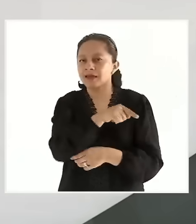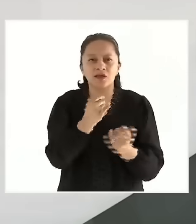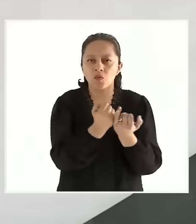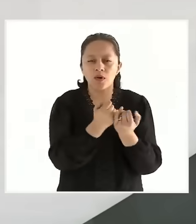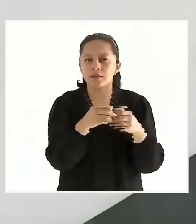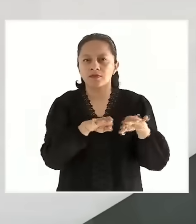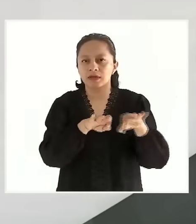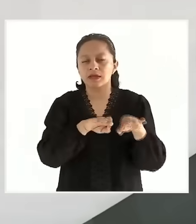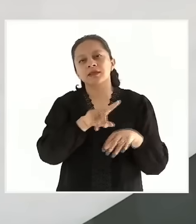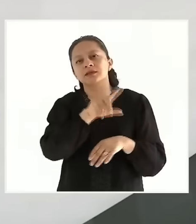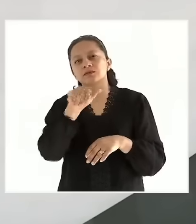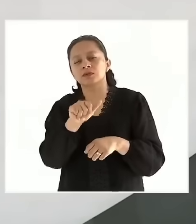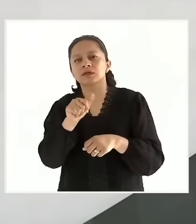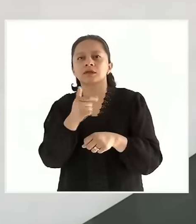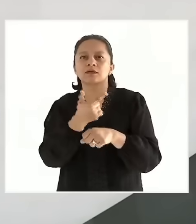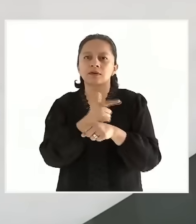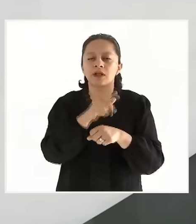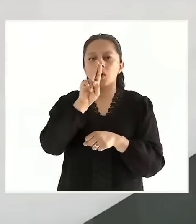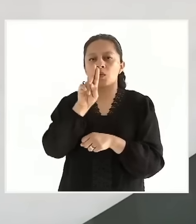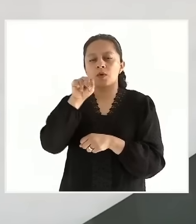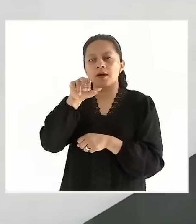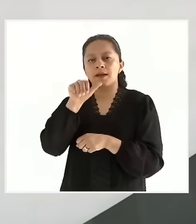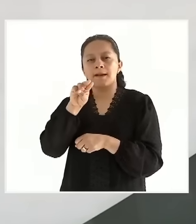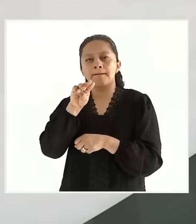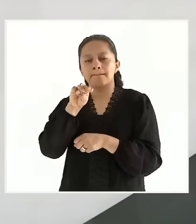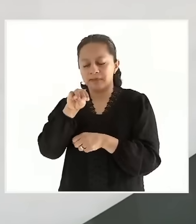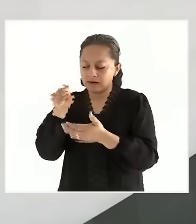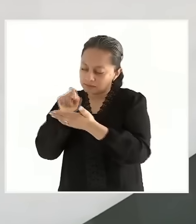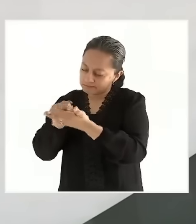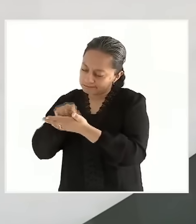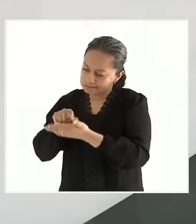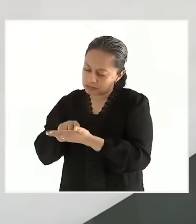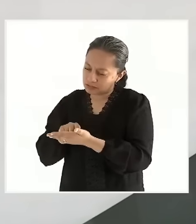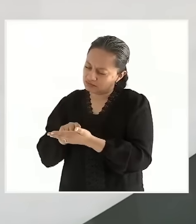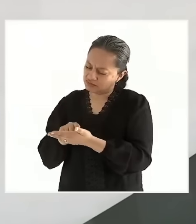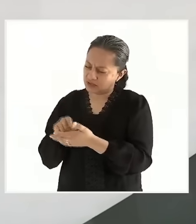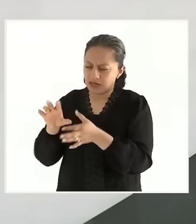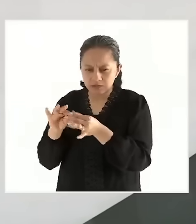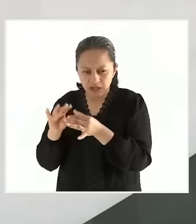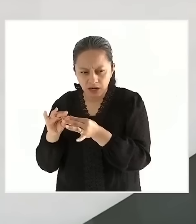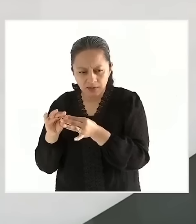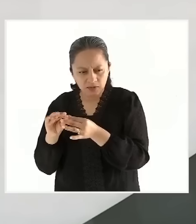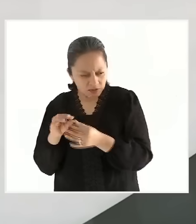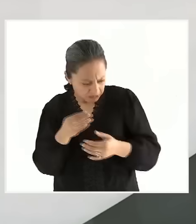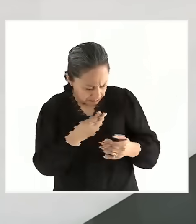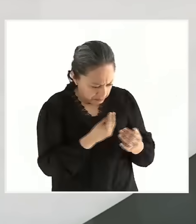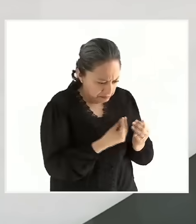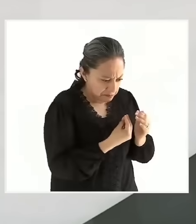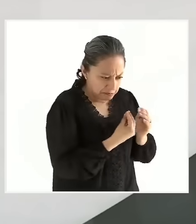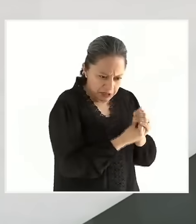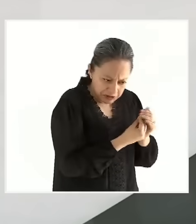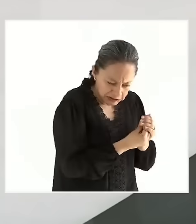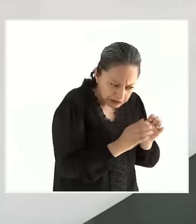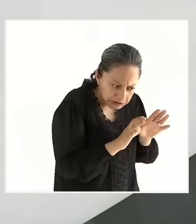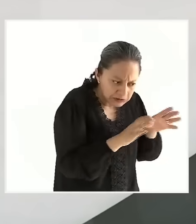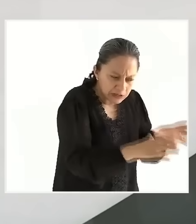de Ingeniería de la UNAM, diciendo que no era necesaria la privatización, que era un absurdo